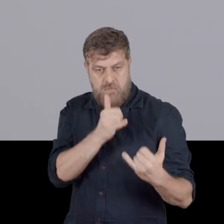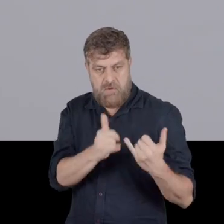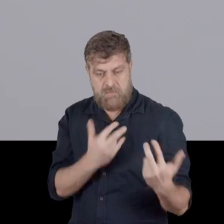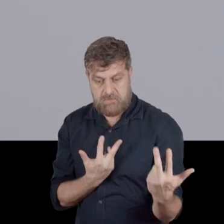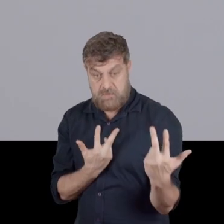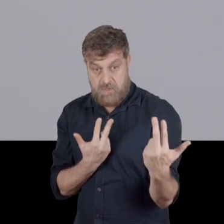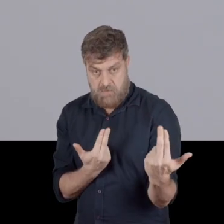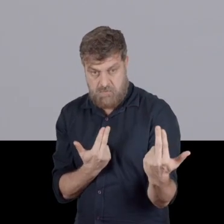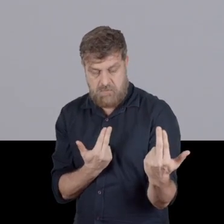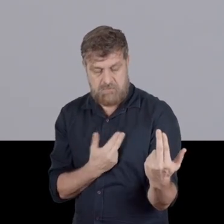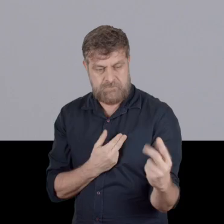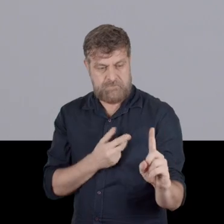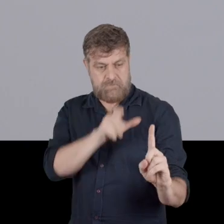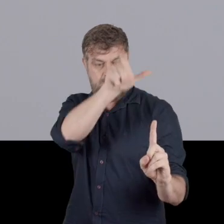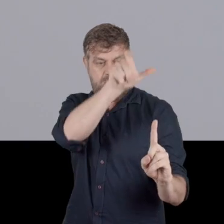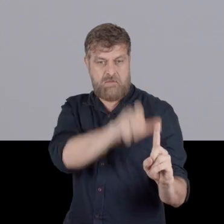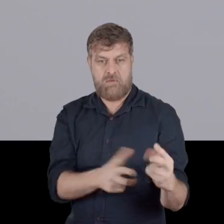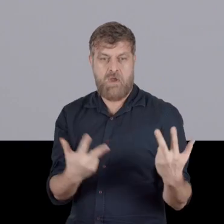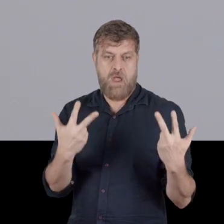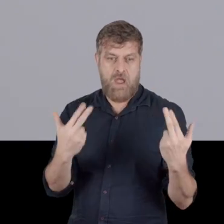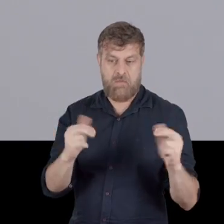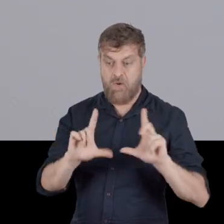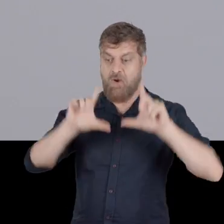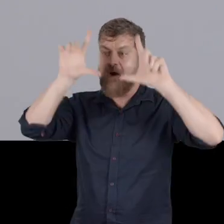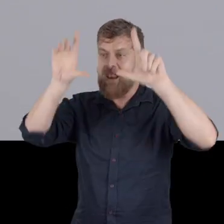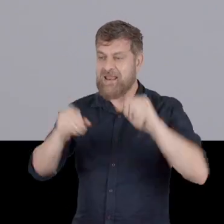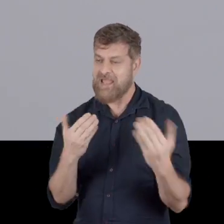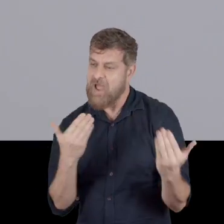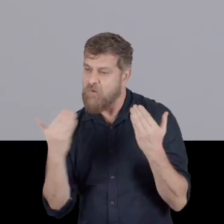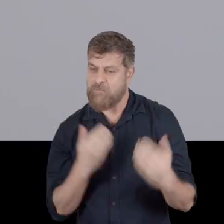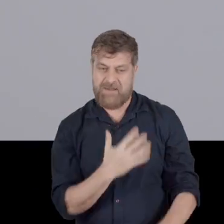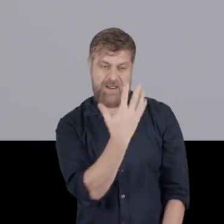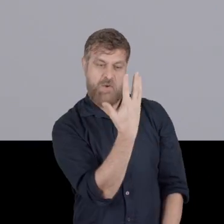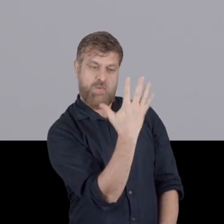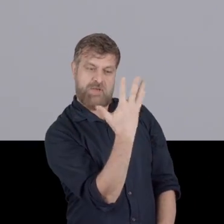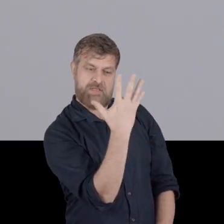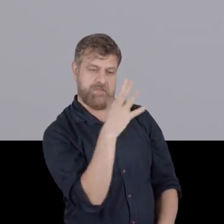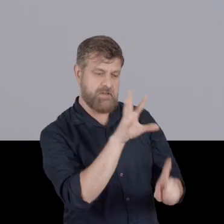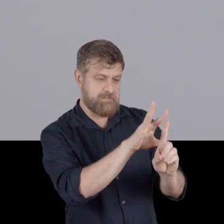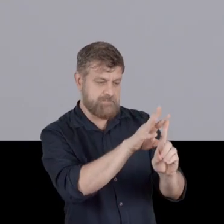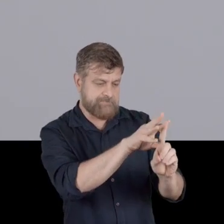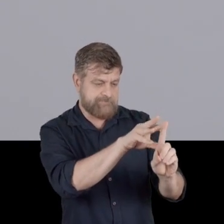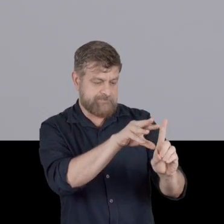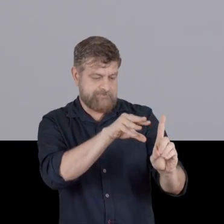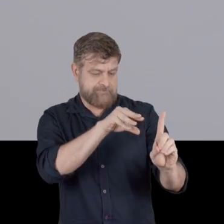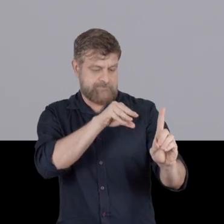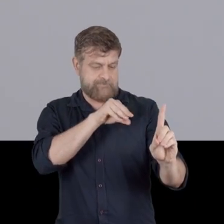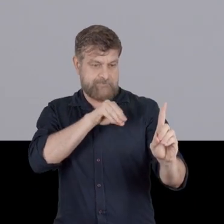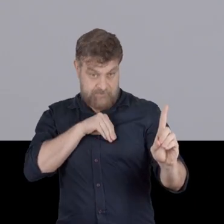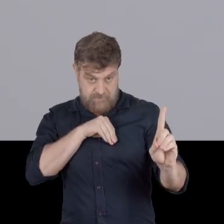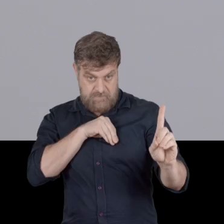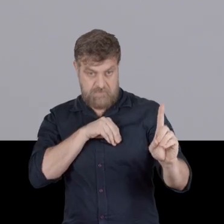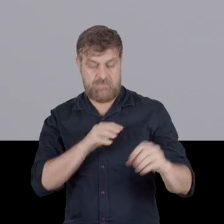que aí a gente pode dizer que com Lacan é um espelho, né?! Um espelho, a imagem refletida do outro